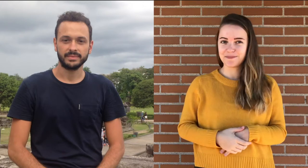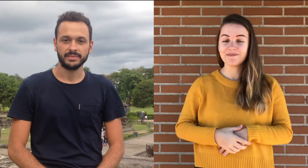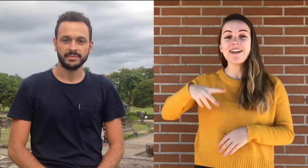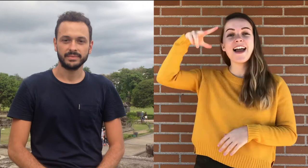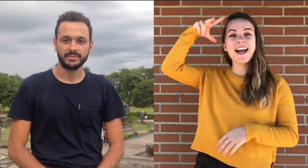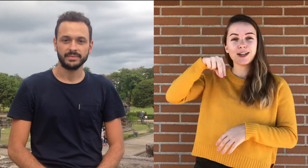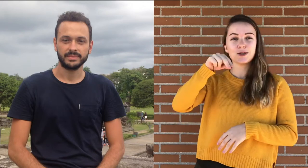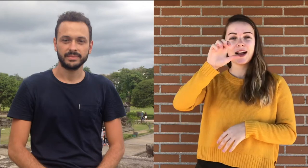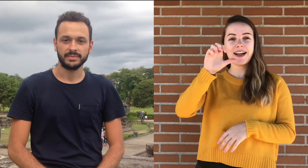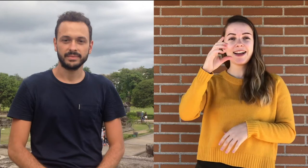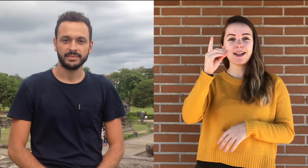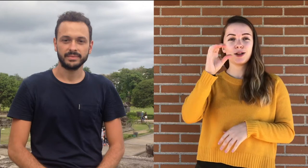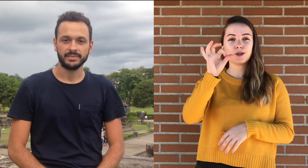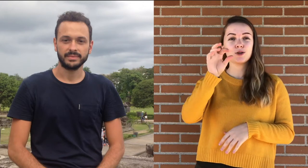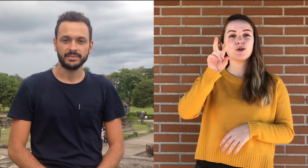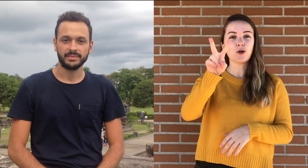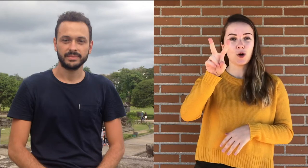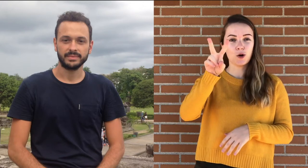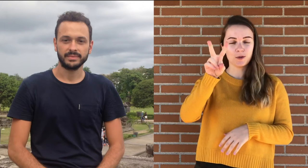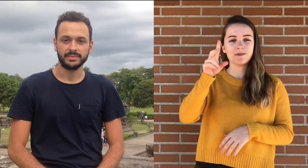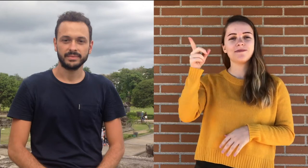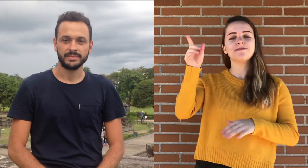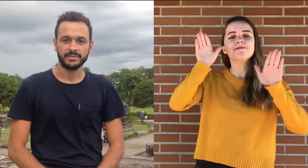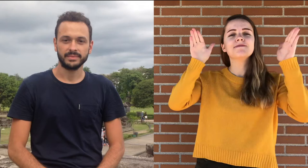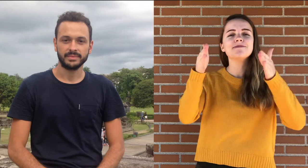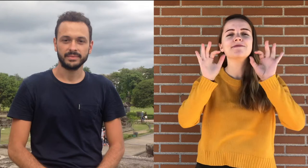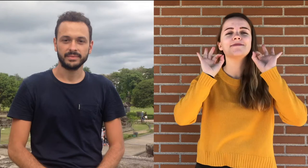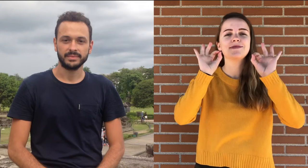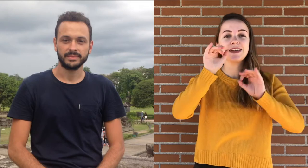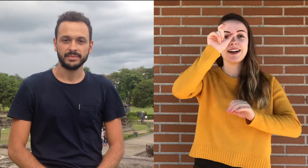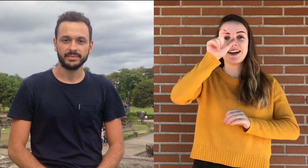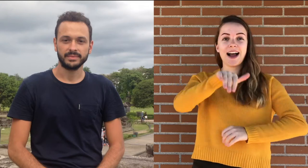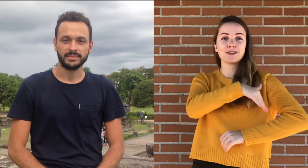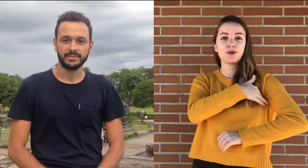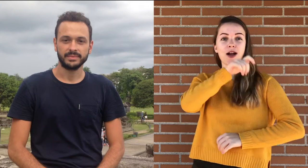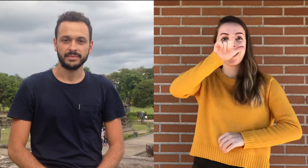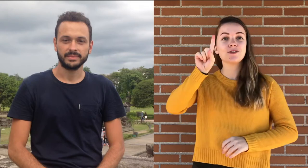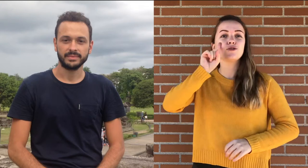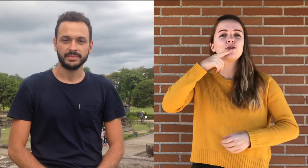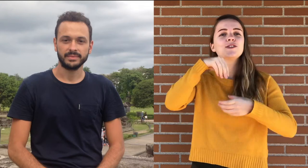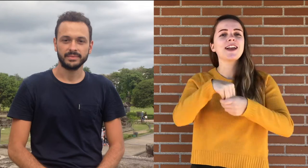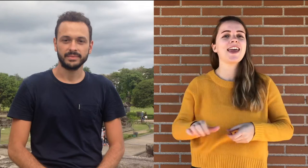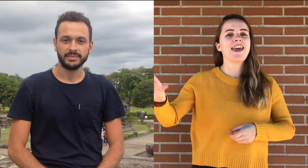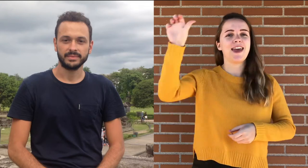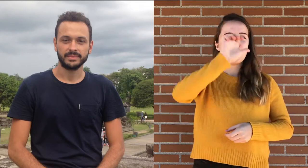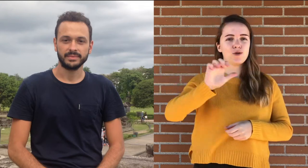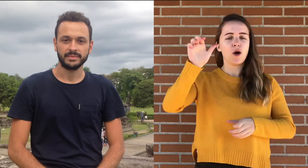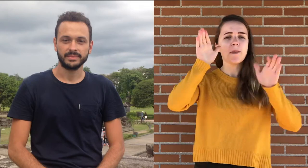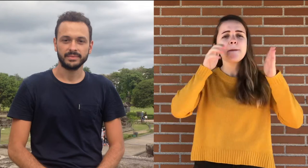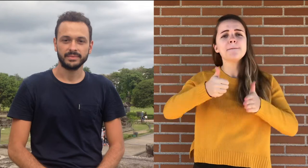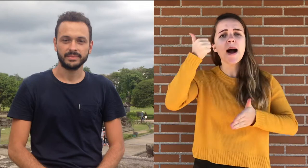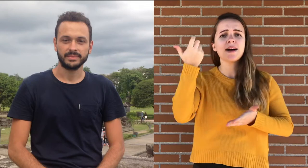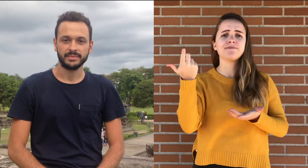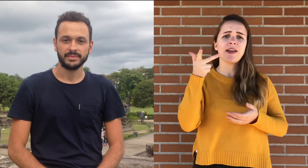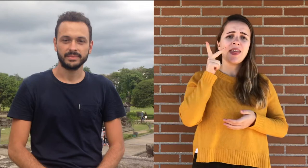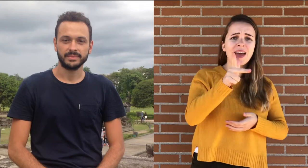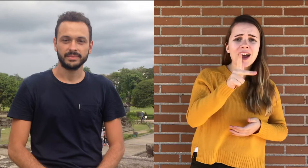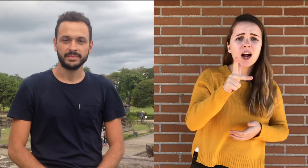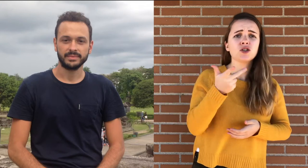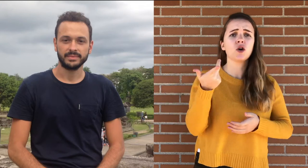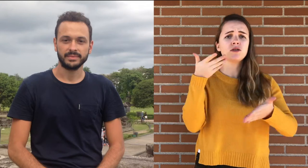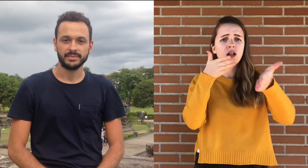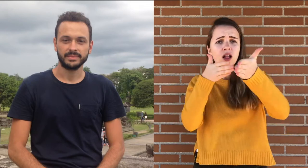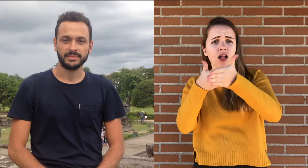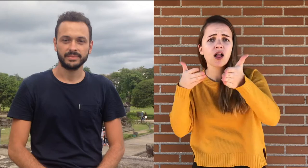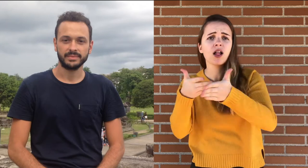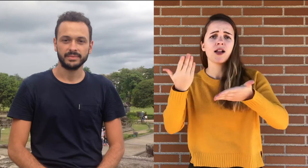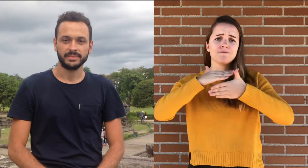EDSU, la Unión Europea de Estudiantes Sordes, que lucha por el derecho a derribar barreras